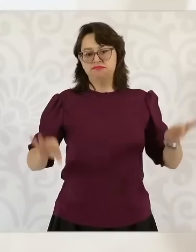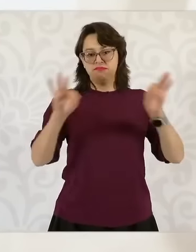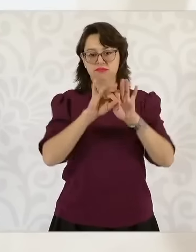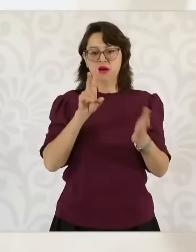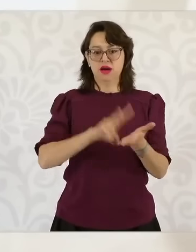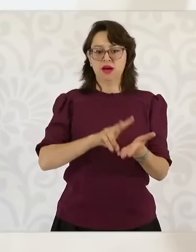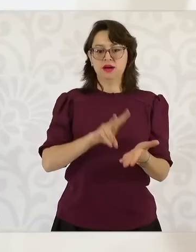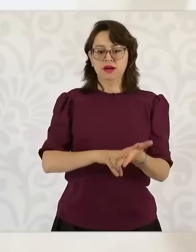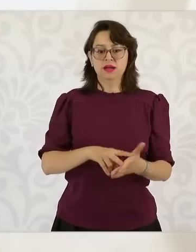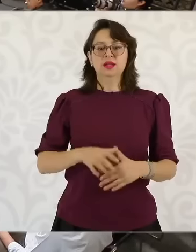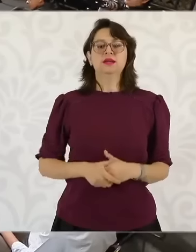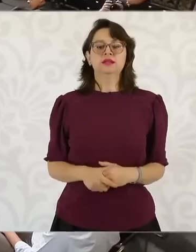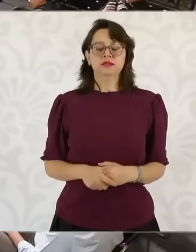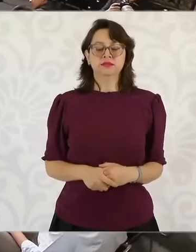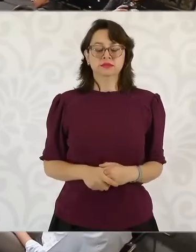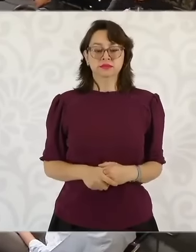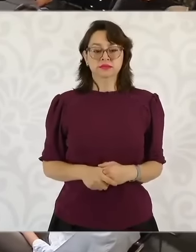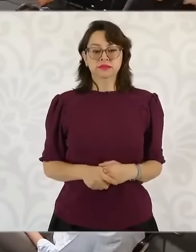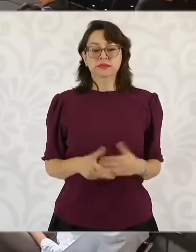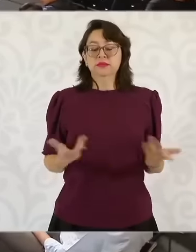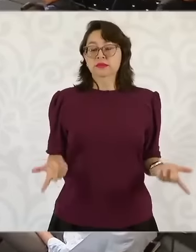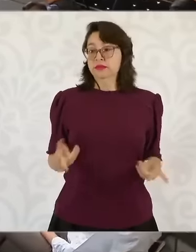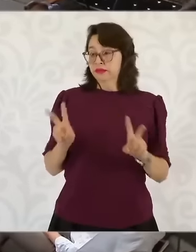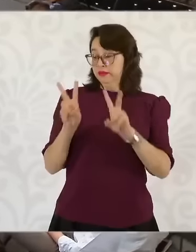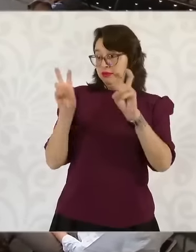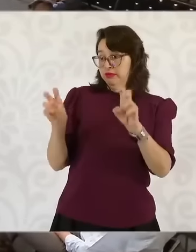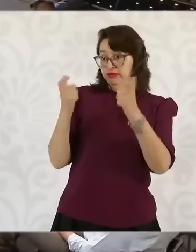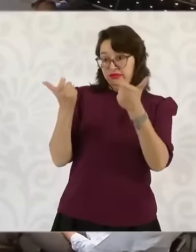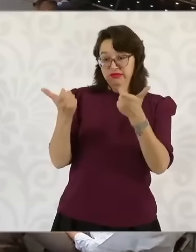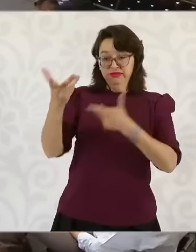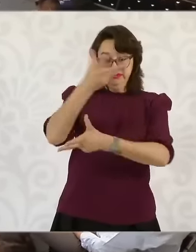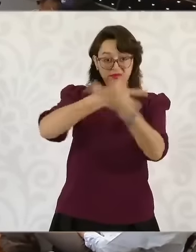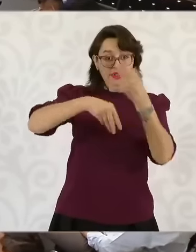aquí nada más está mencionando lo que es la aportación económica pero falta también lo